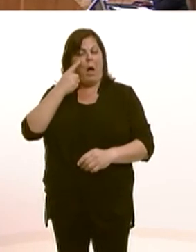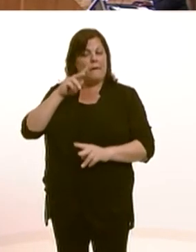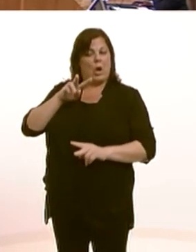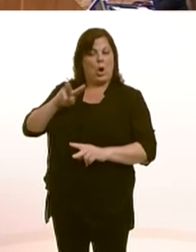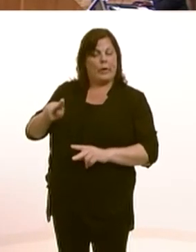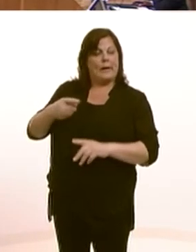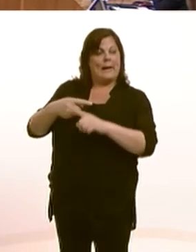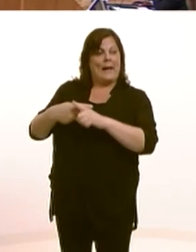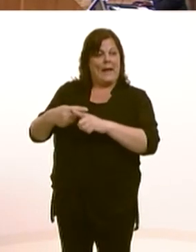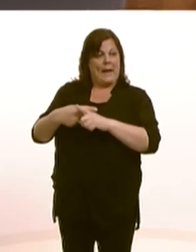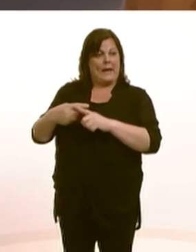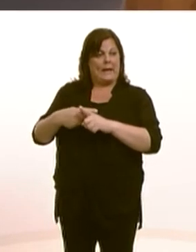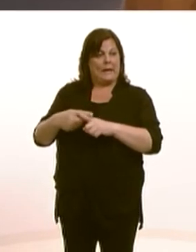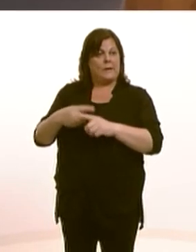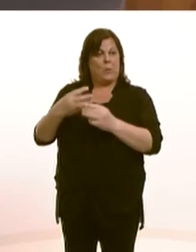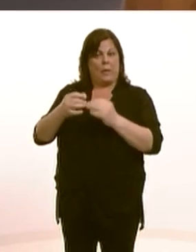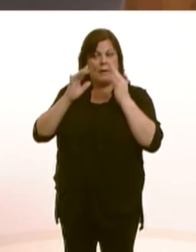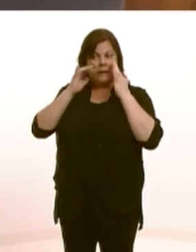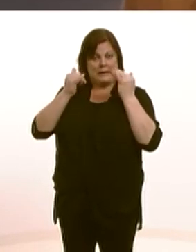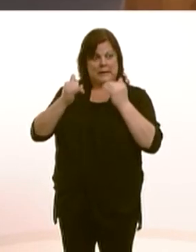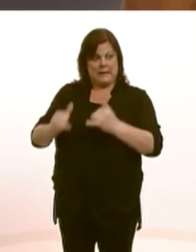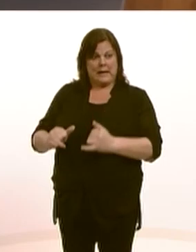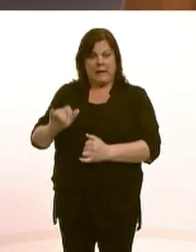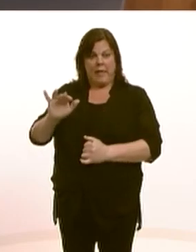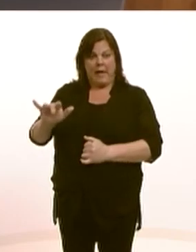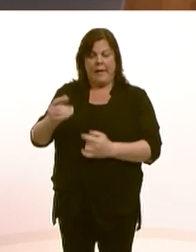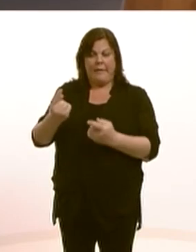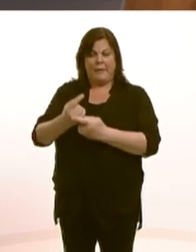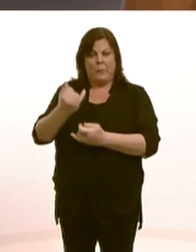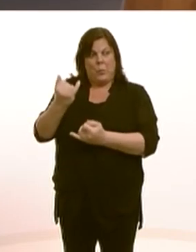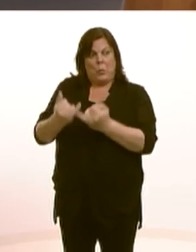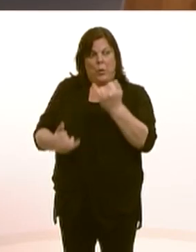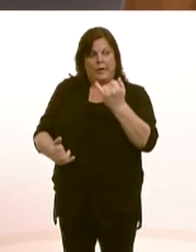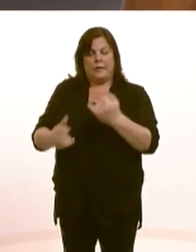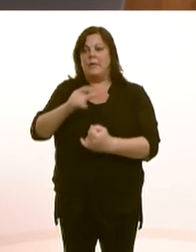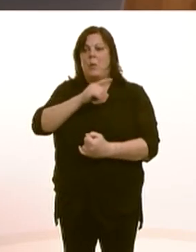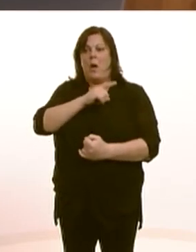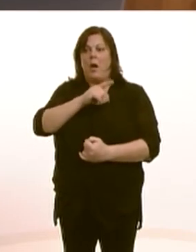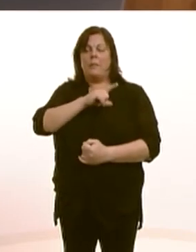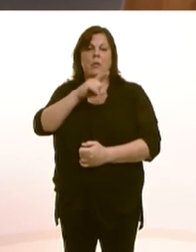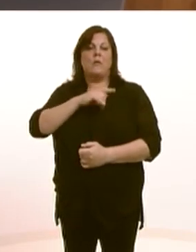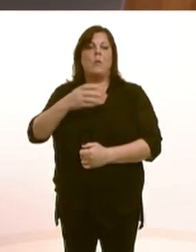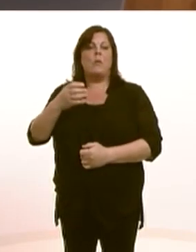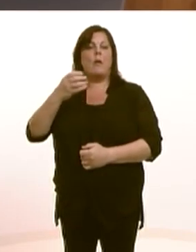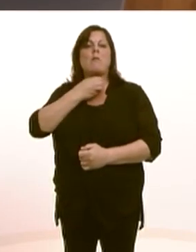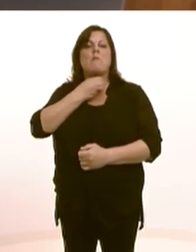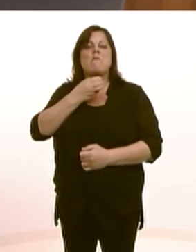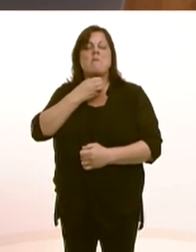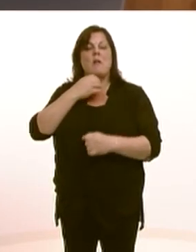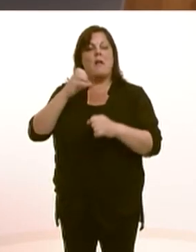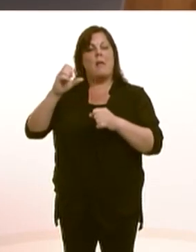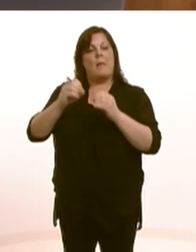Krebs, gydag un oír treialon fe aeth pethauín waeth, o achos y ffaith eu bod nhwín difa moch daear oír canol mas.